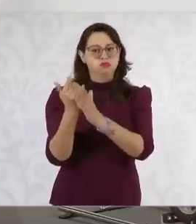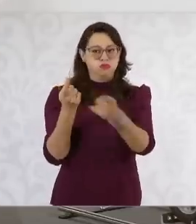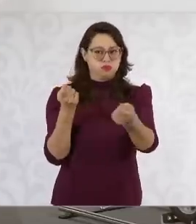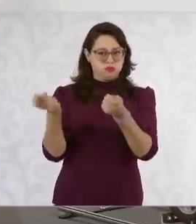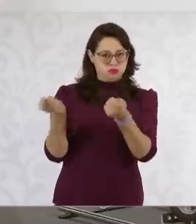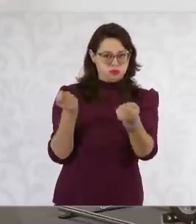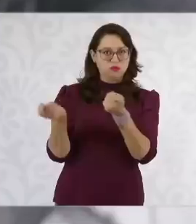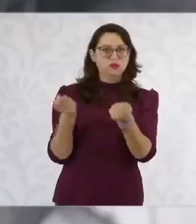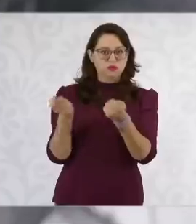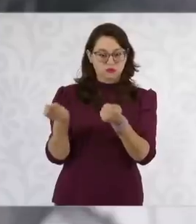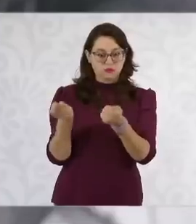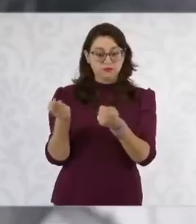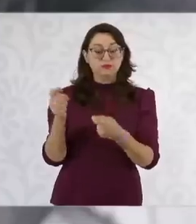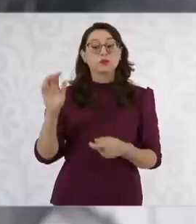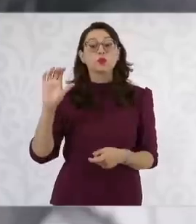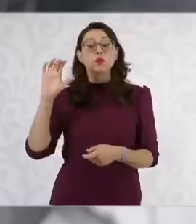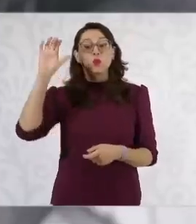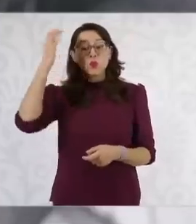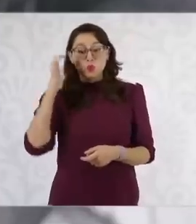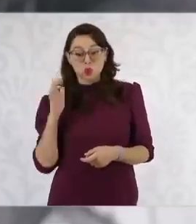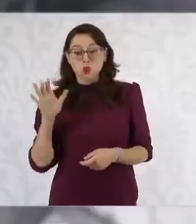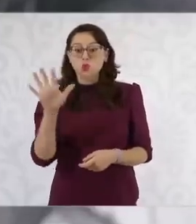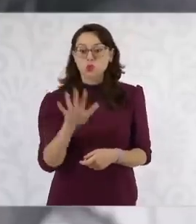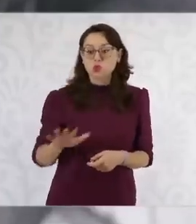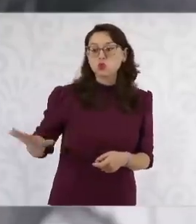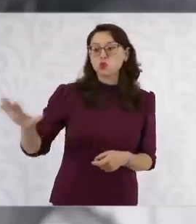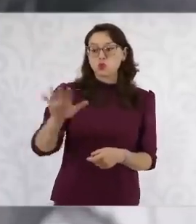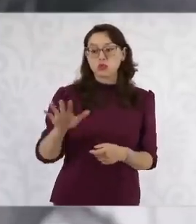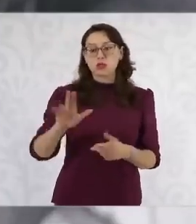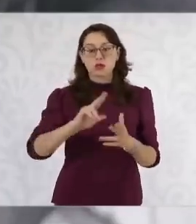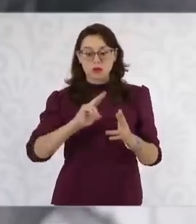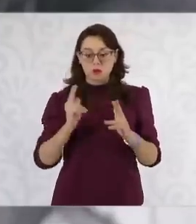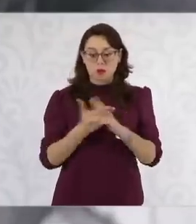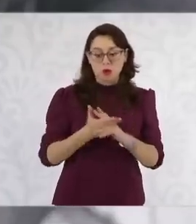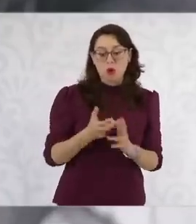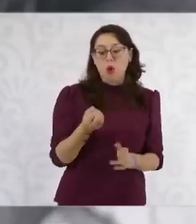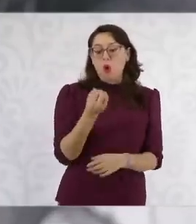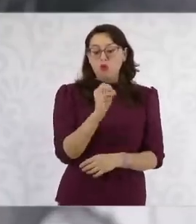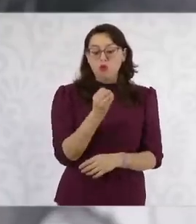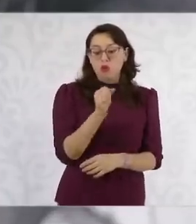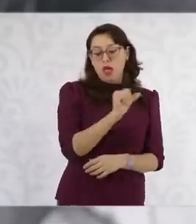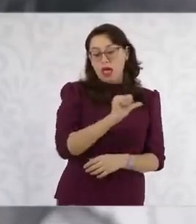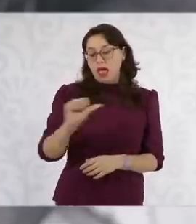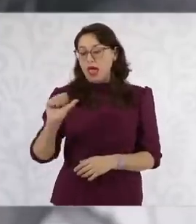Culiacán específicamente la reducción del delito de homicidio de octubre a diciembre ha sido de 35